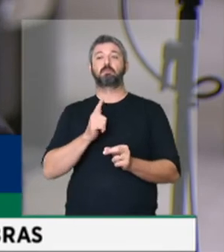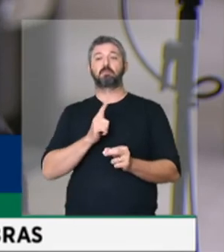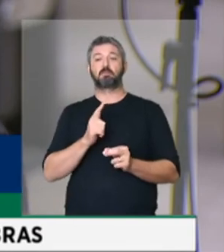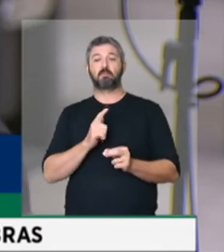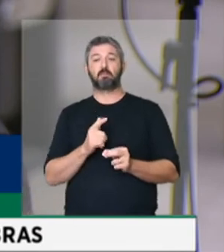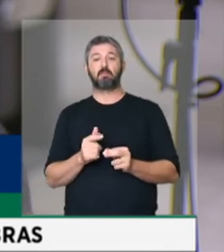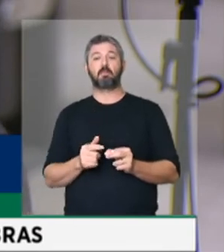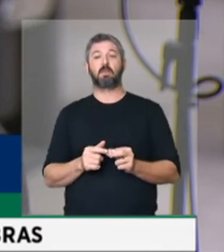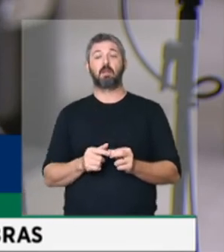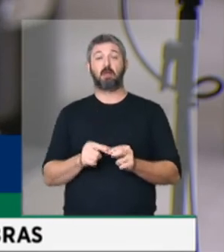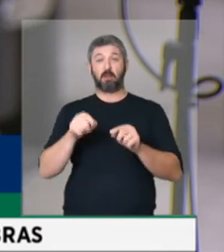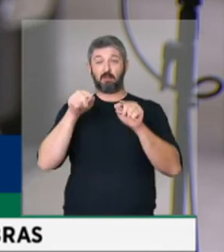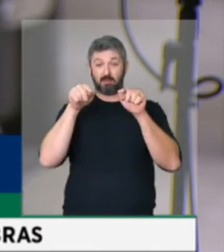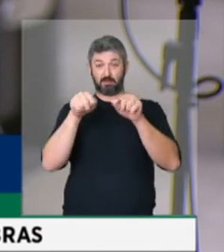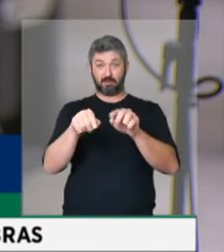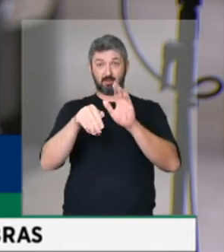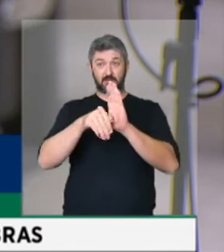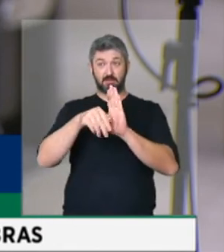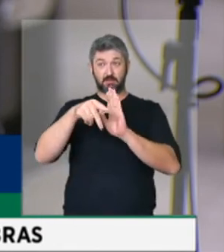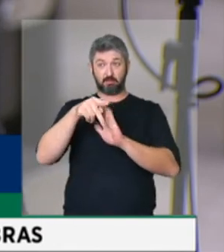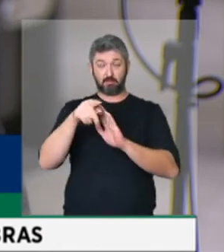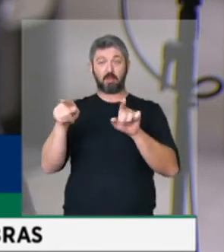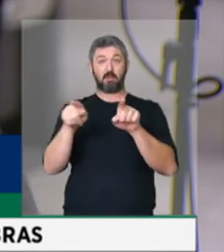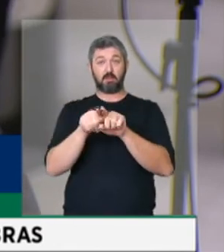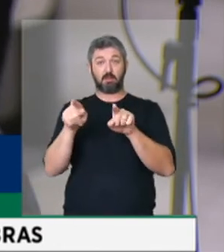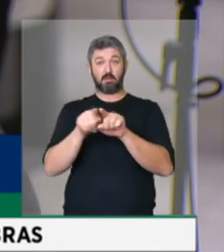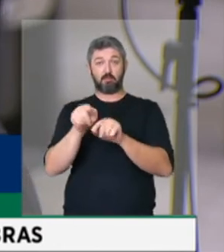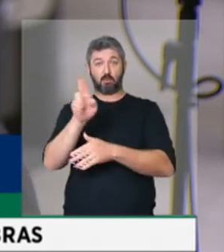JÁ TRAGO AO SENHOR, NÓS TEMOS, NESSA MEDIDA PROVISÓRIA E NO RELATÓRIO QUE FOI APRESENTADO, MAIS DO